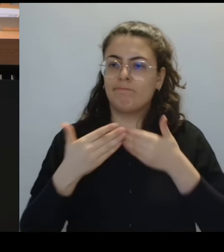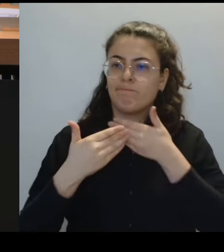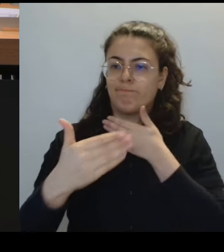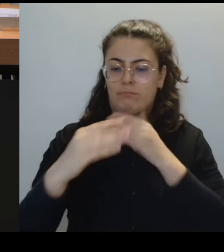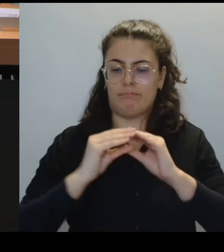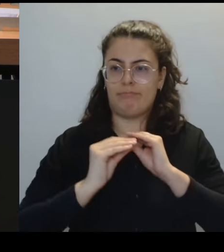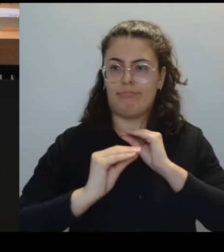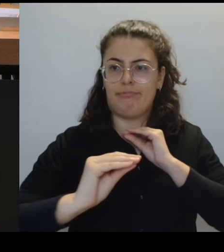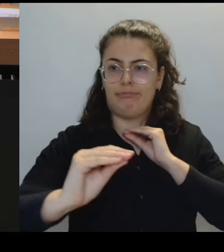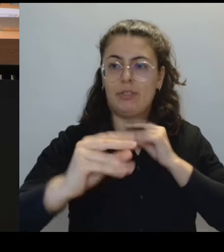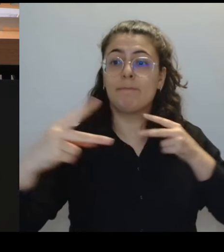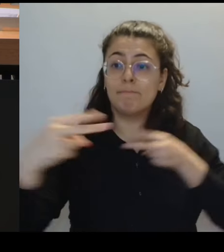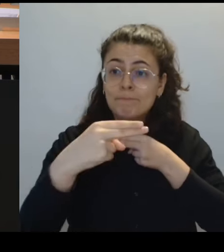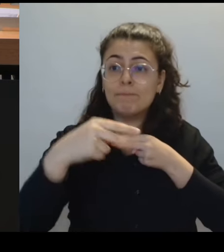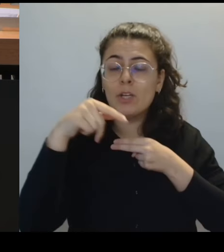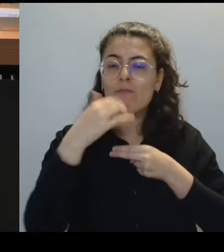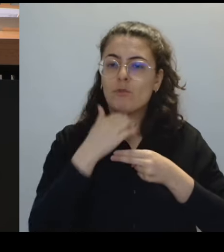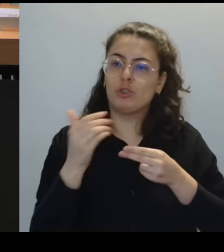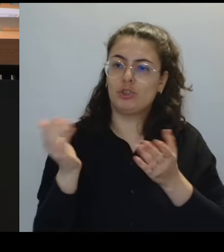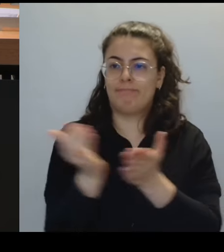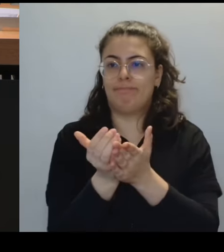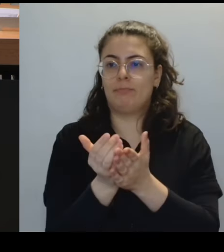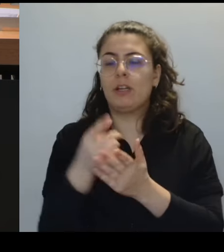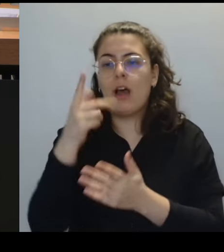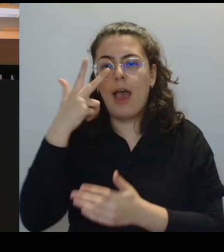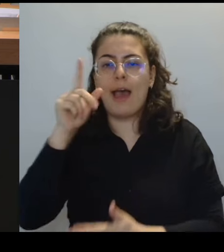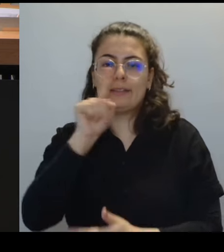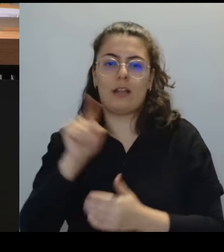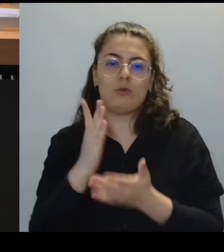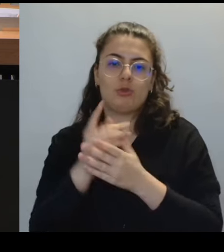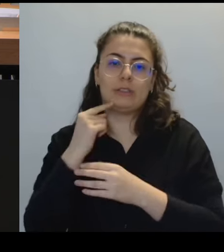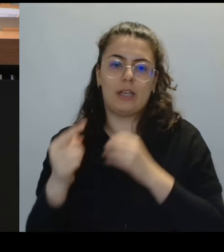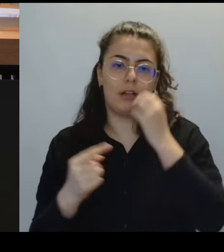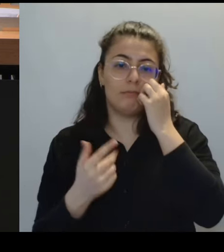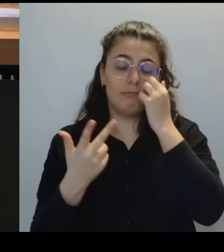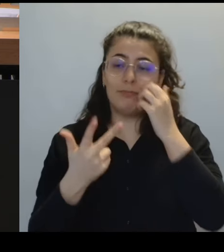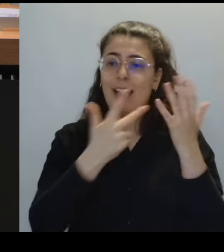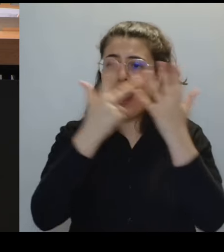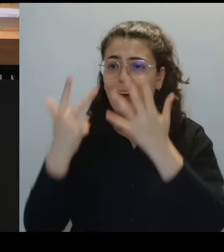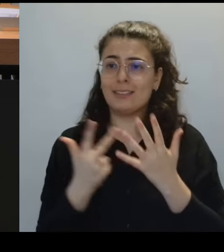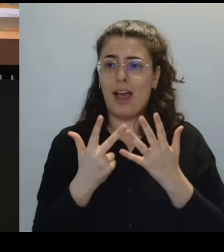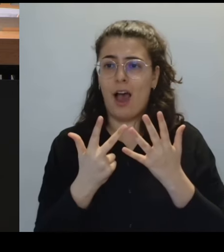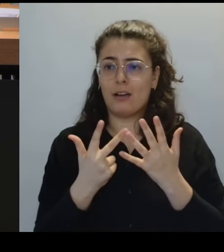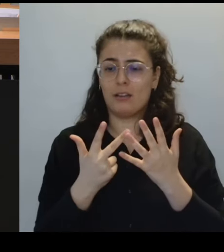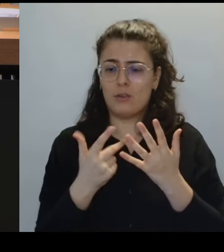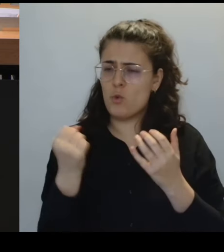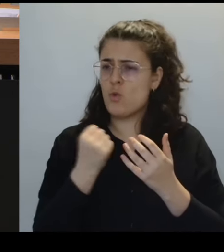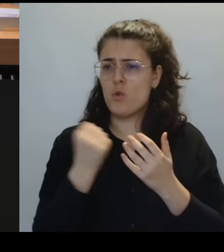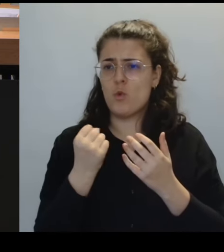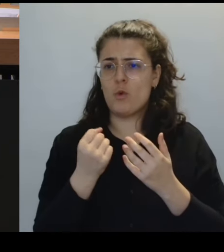Das sind nämlich acht wichtige Jahre des Heranwachsens, in denen sich ein Kind zum Teenager entwickelt und in denen es sowohl körperlich